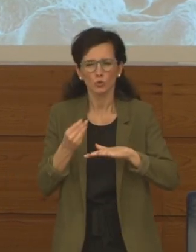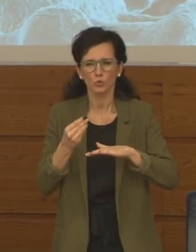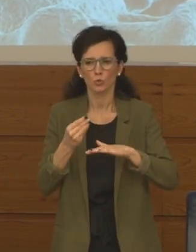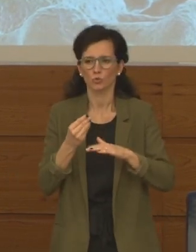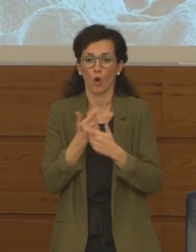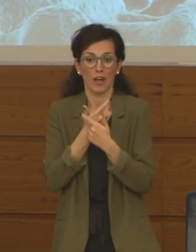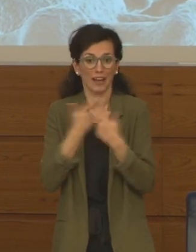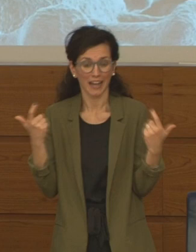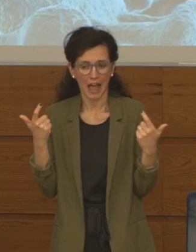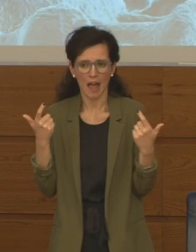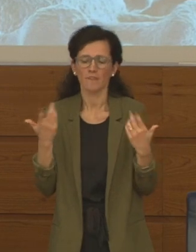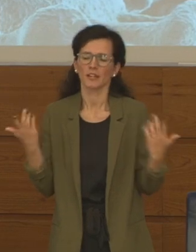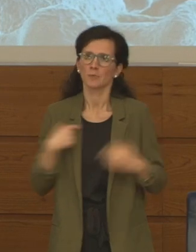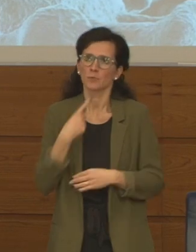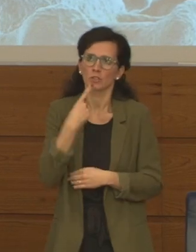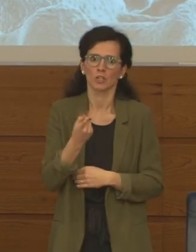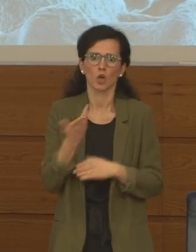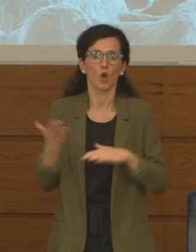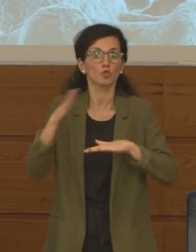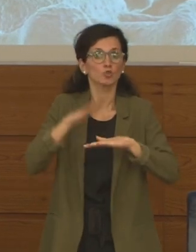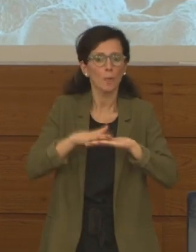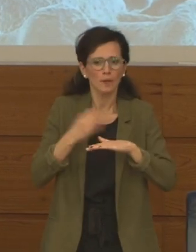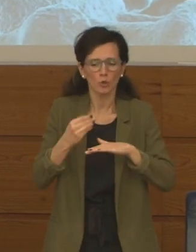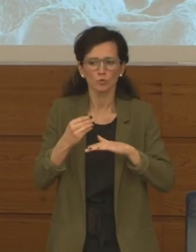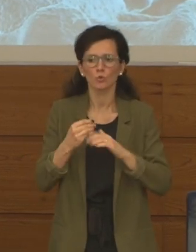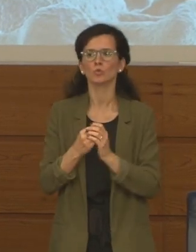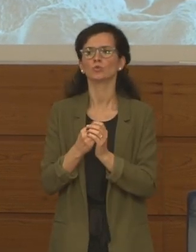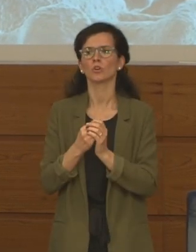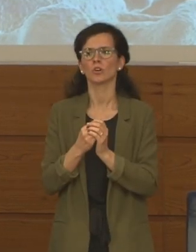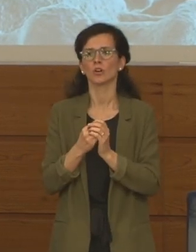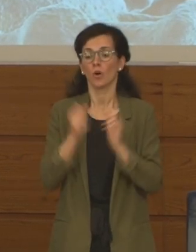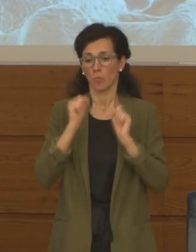purtroppo come sempre accade qualche caso più raro anche in persone che...